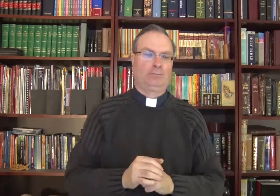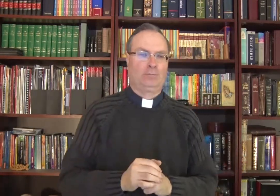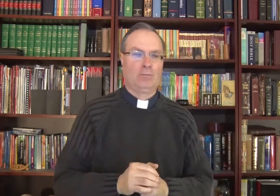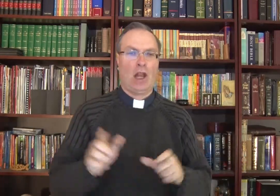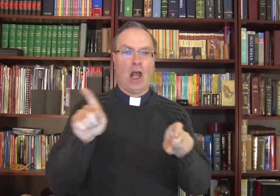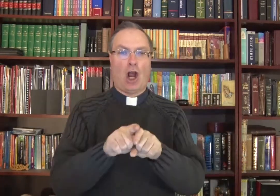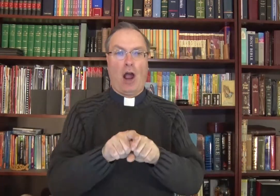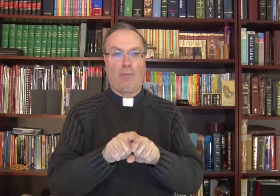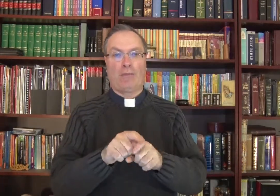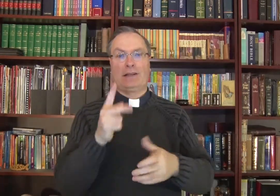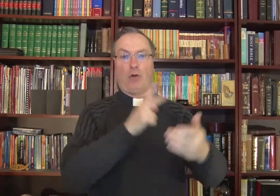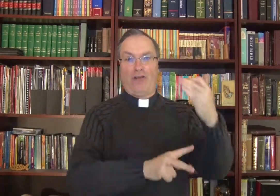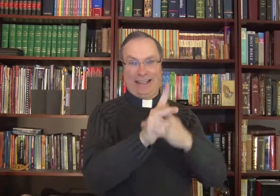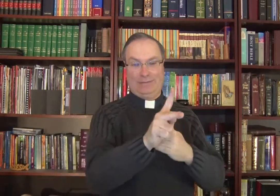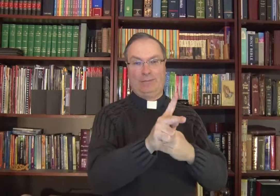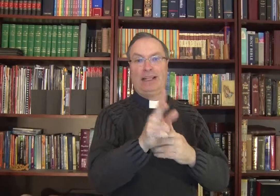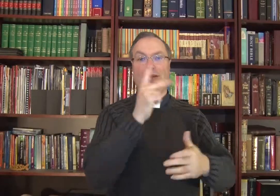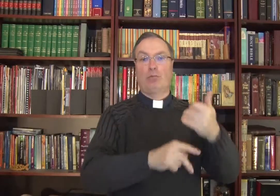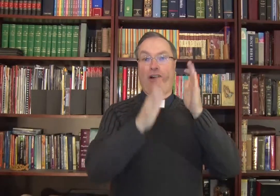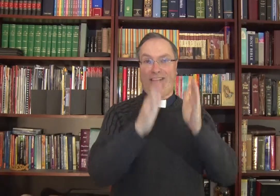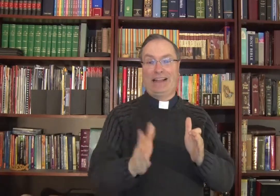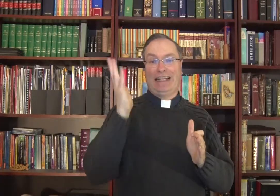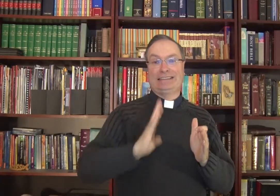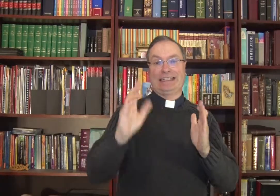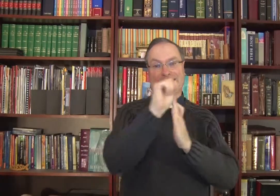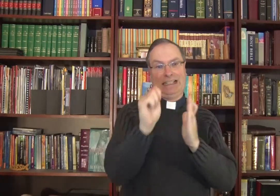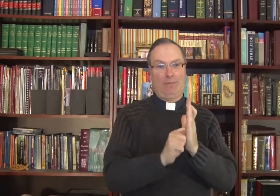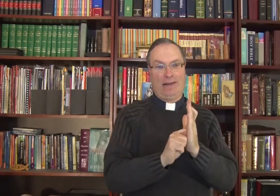Comme les prophéties des prophètes de l’Ancien Testament,